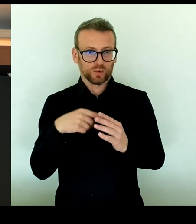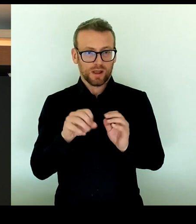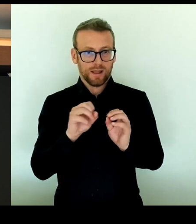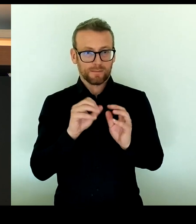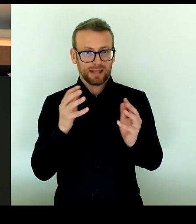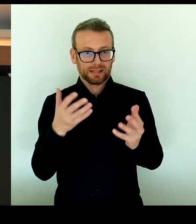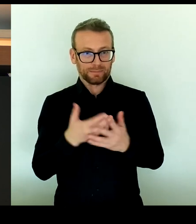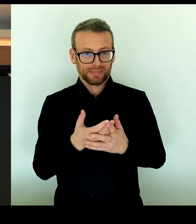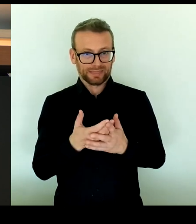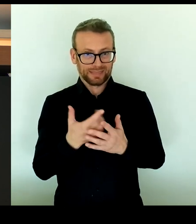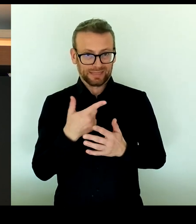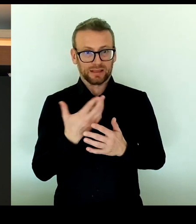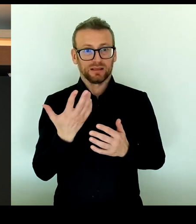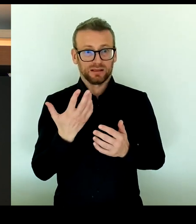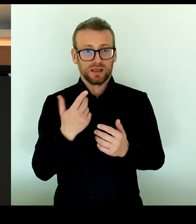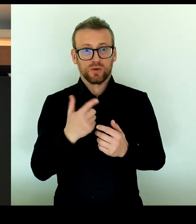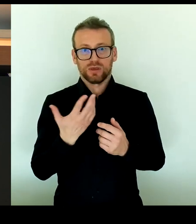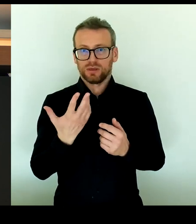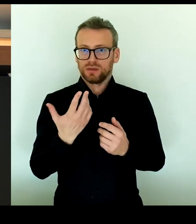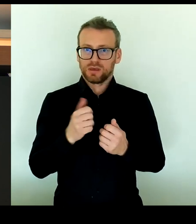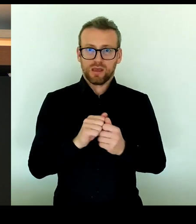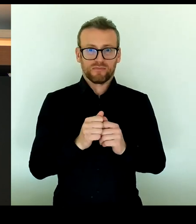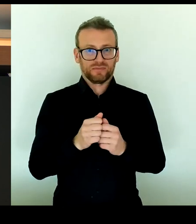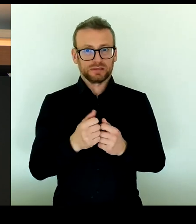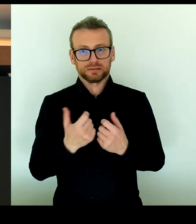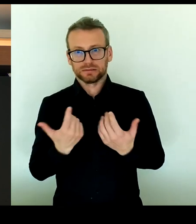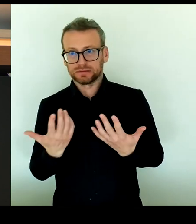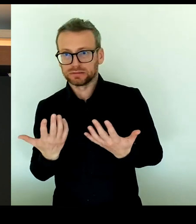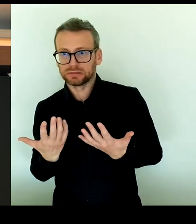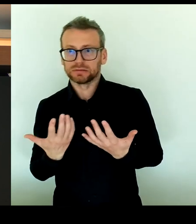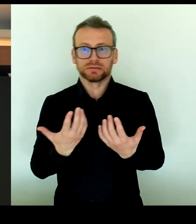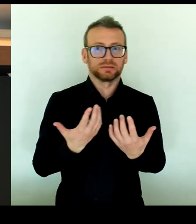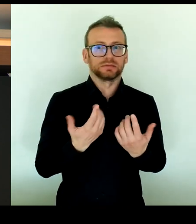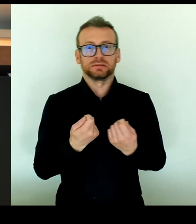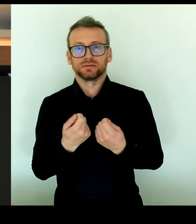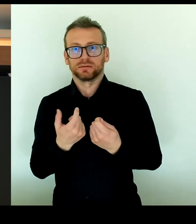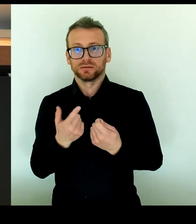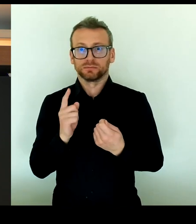in der Maskenpflicht. Deutlich größer sind die Probleme bei den Fragen der Digitalisierung.